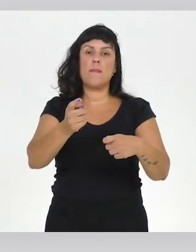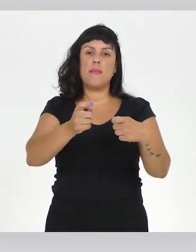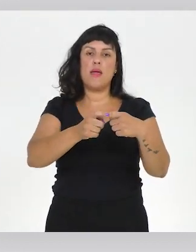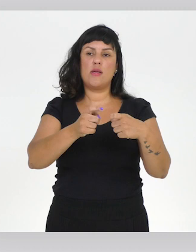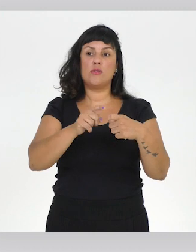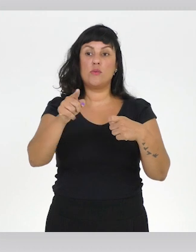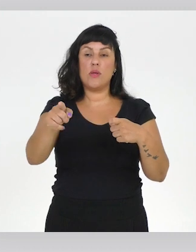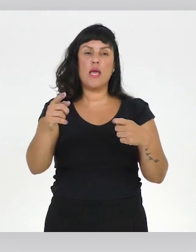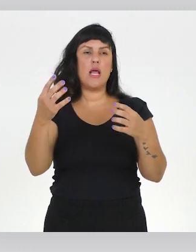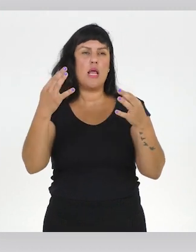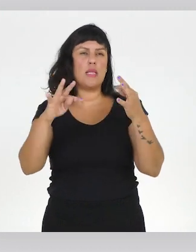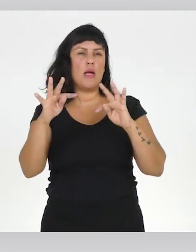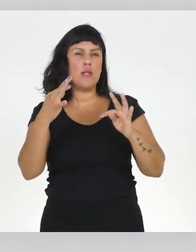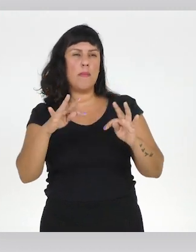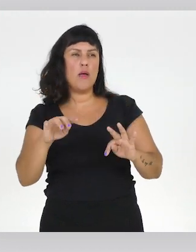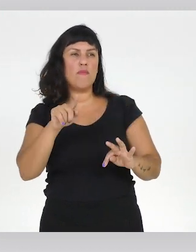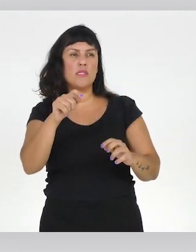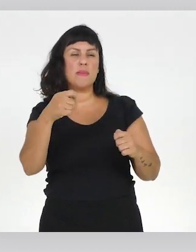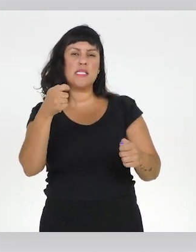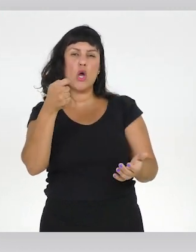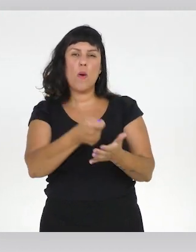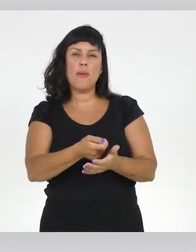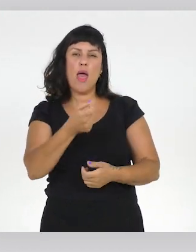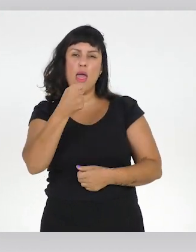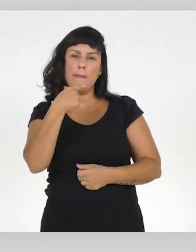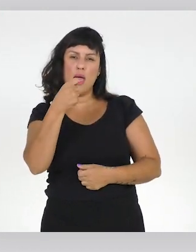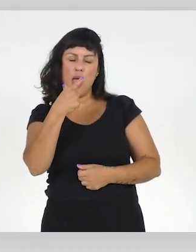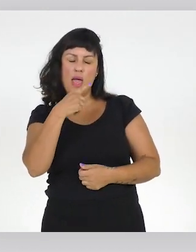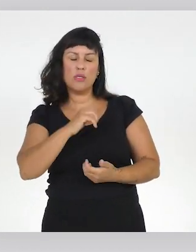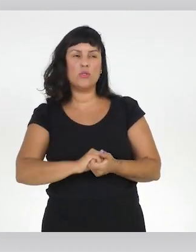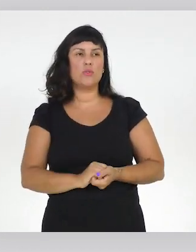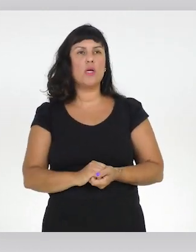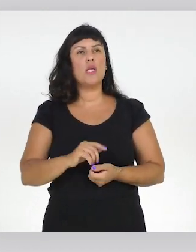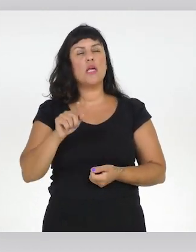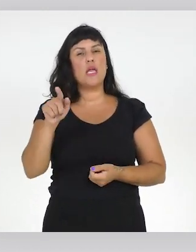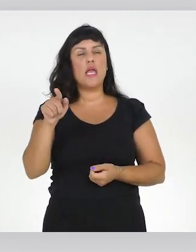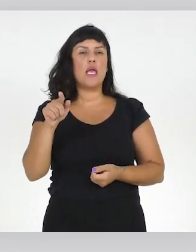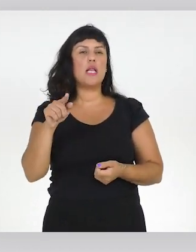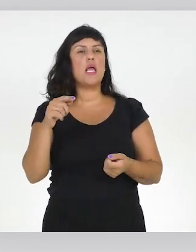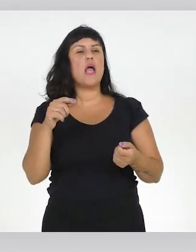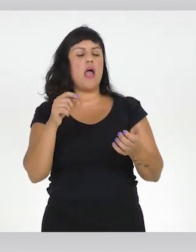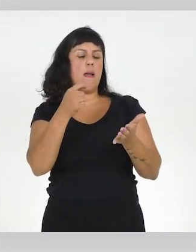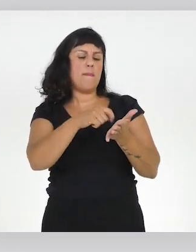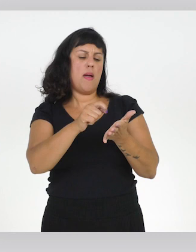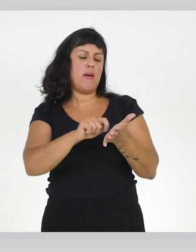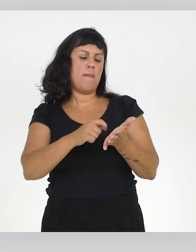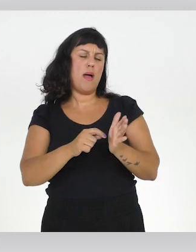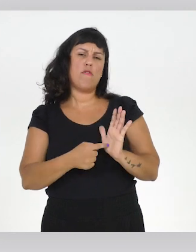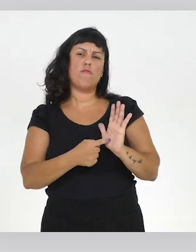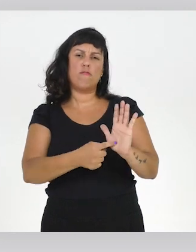passa um remédio baseado no mecanismo que a doença ocasionou